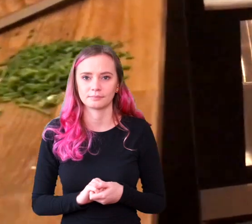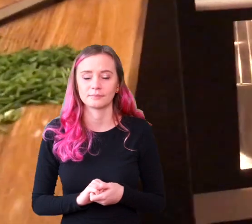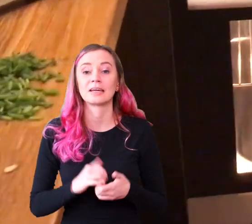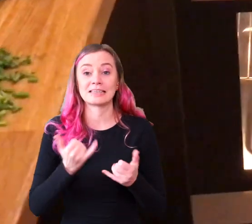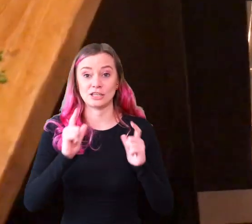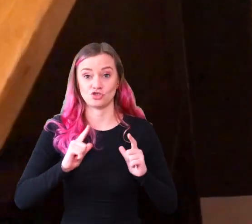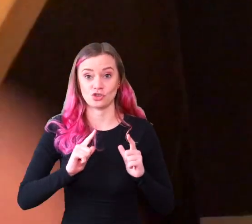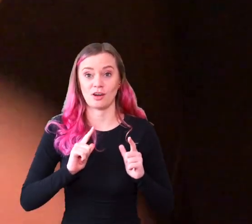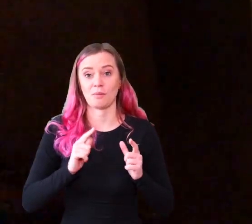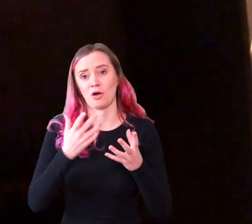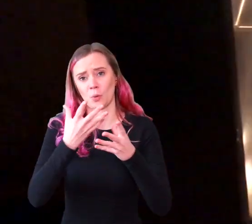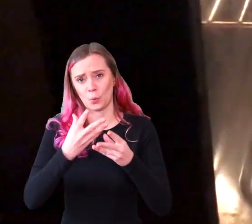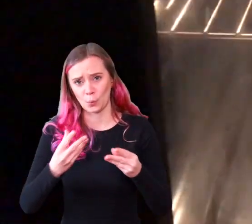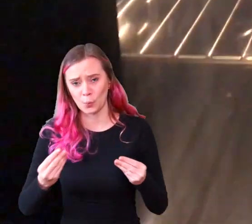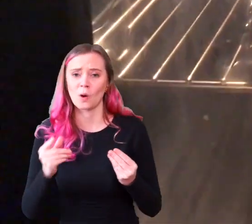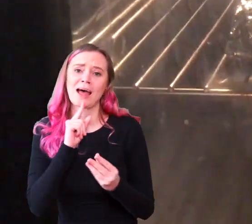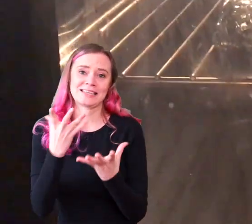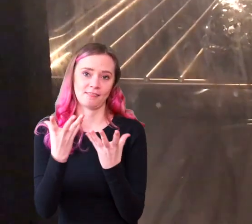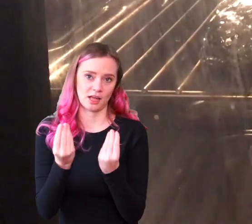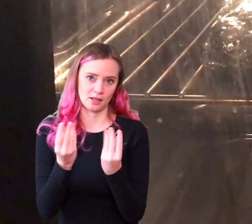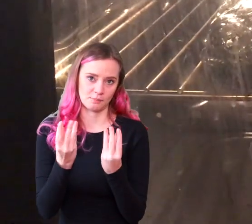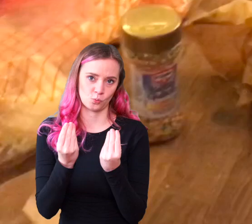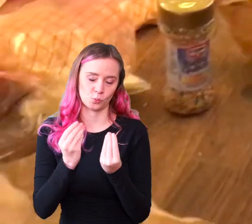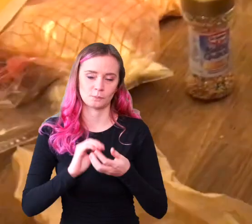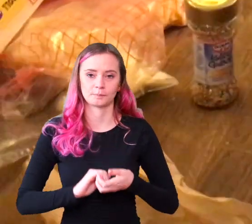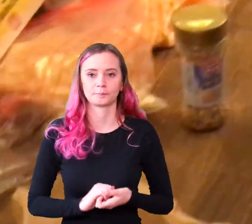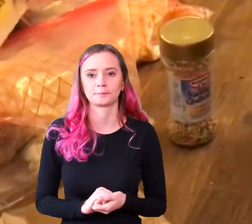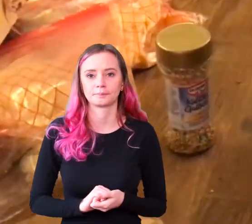Necháme to v troubě cca 10 minut, aby se to rozteklo.